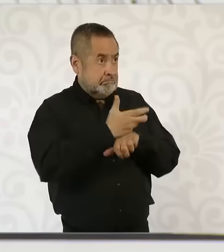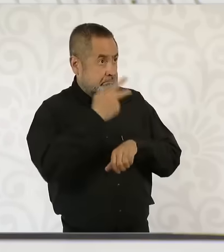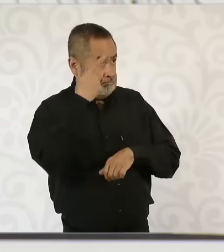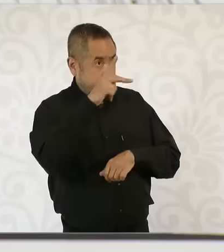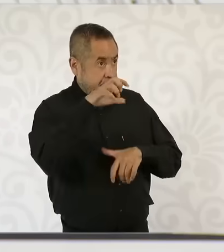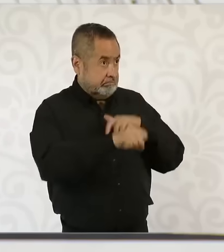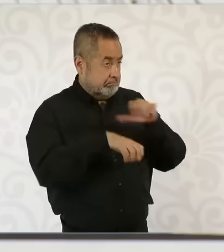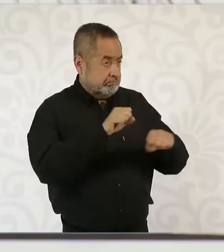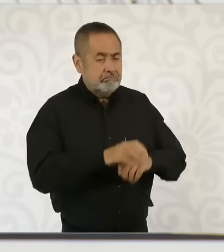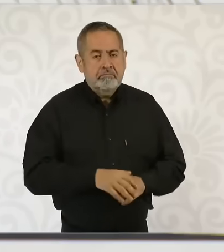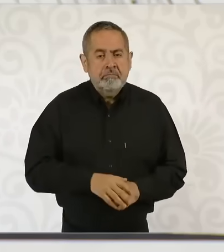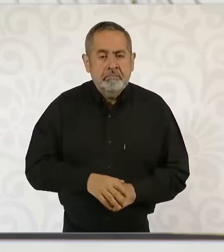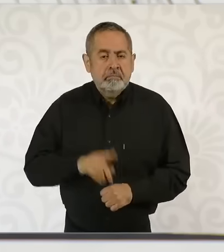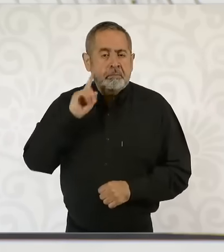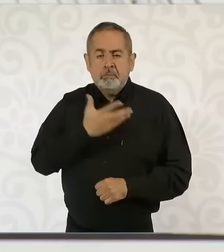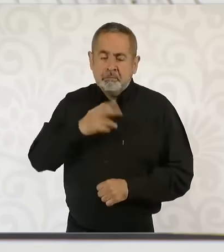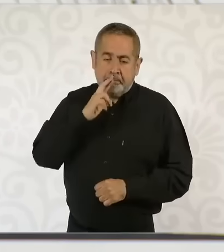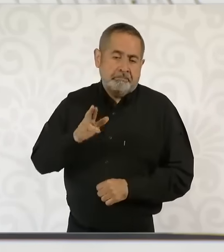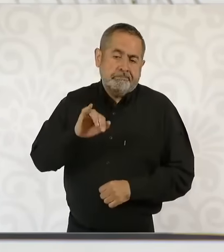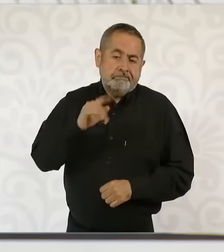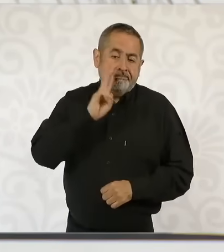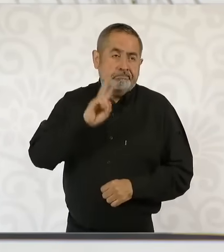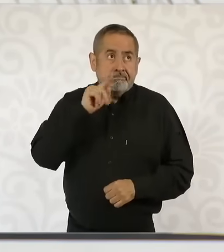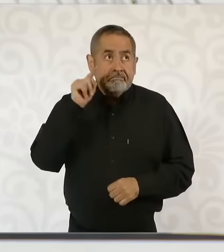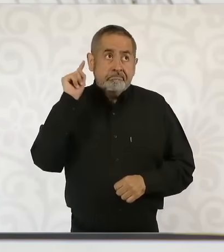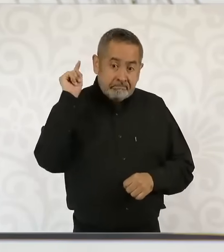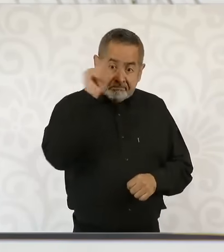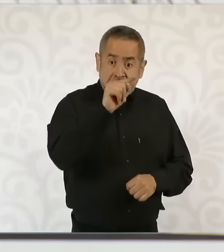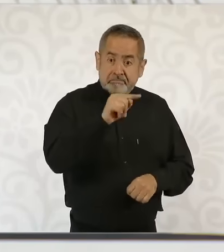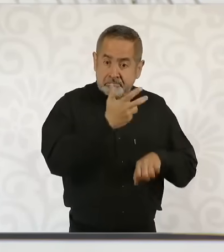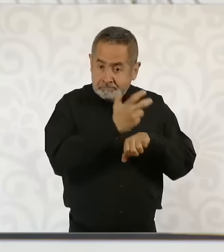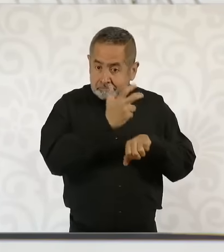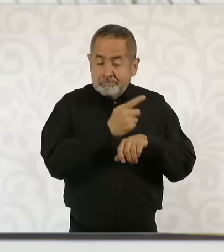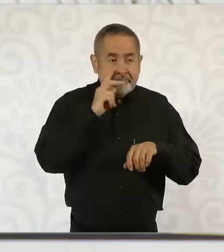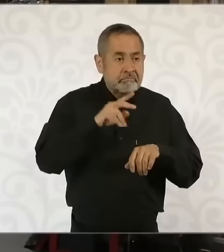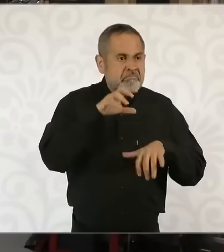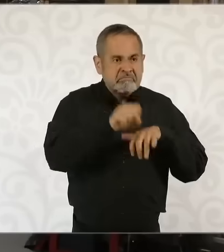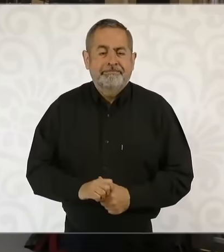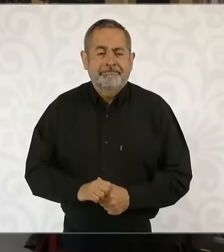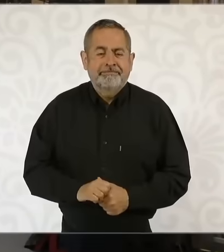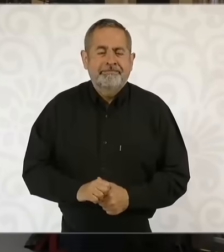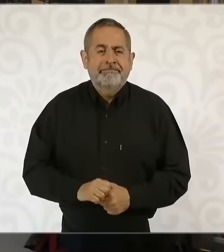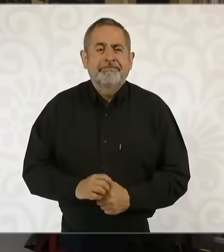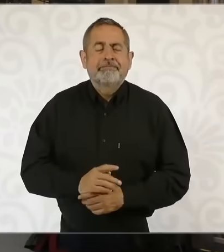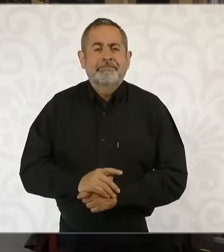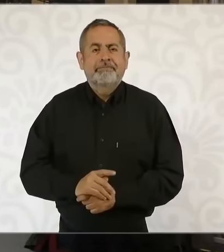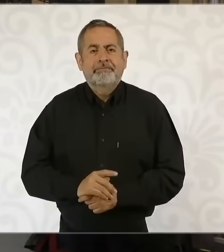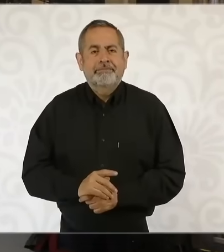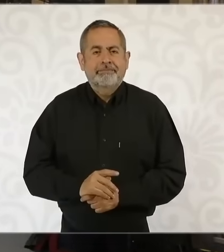sanciones y todo lo que tiene que ver con lo que ocurre del lado de su frontera. Buenos días,